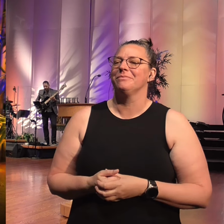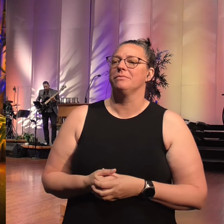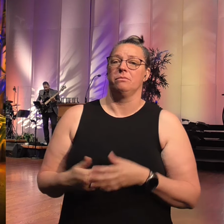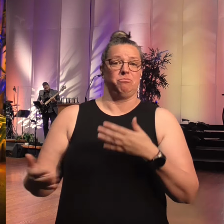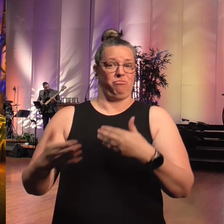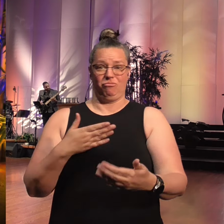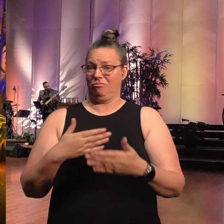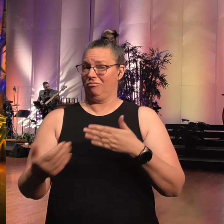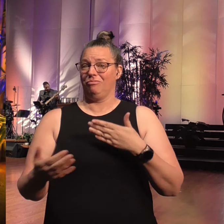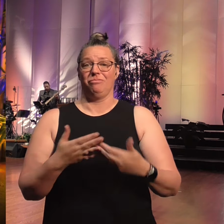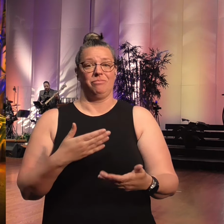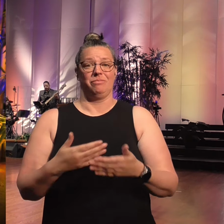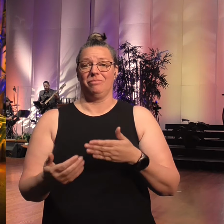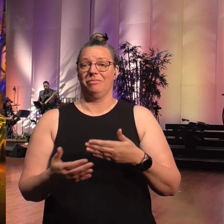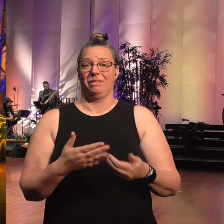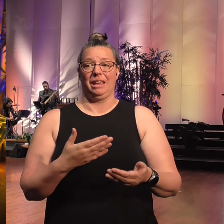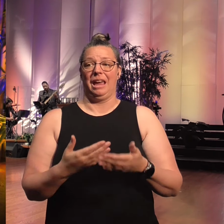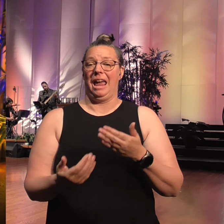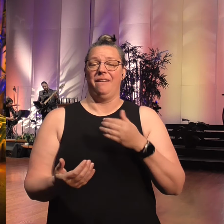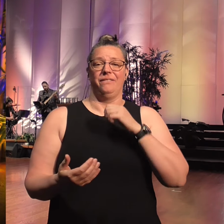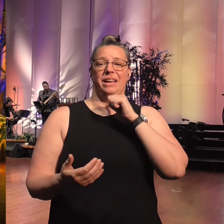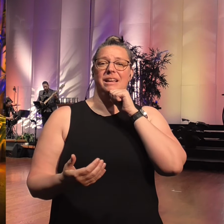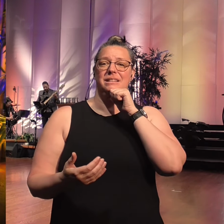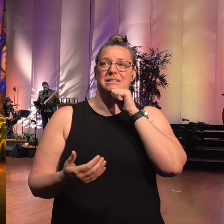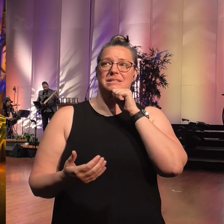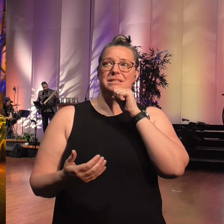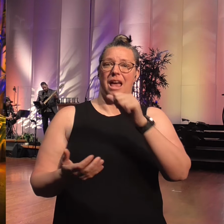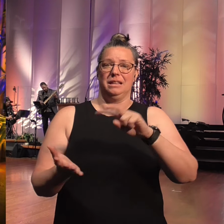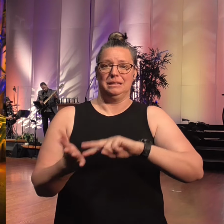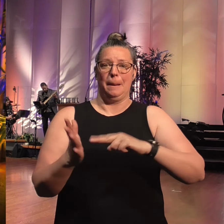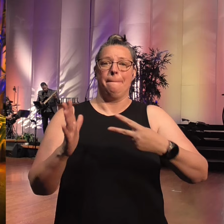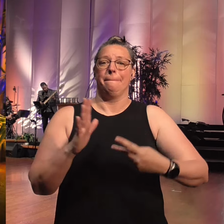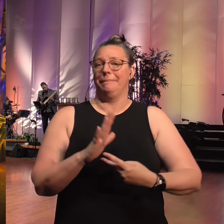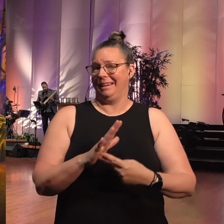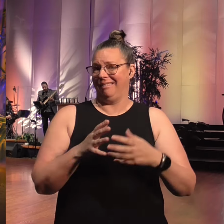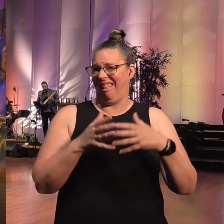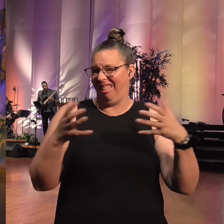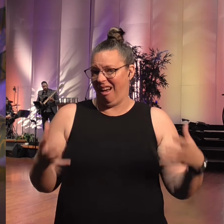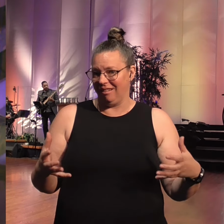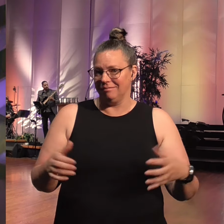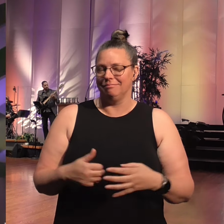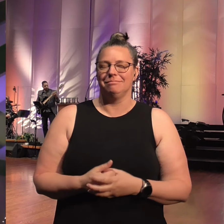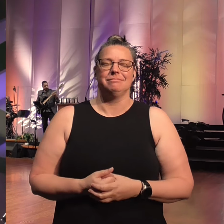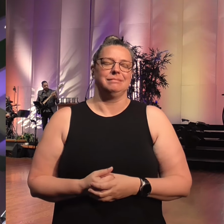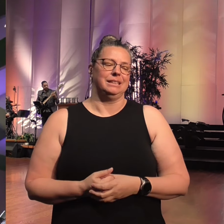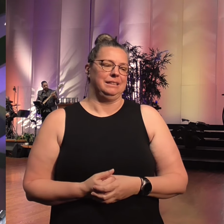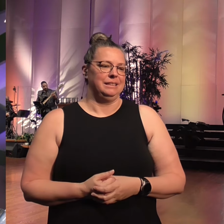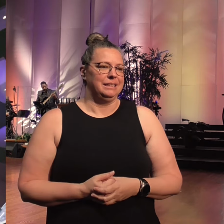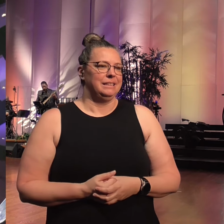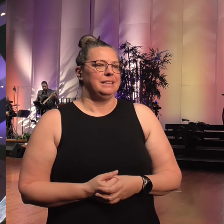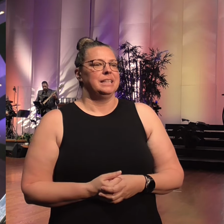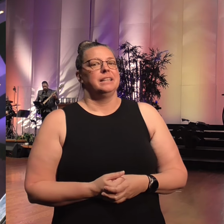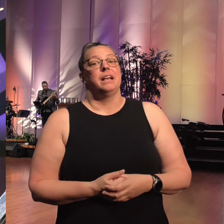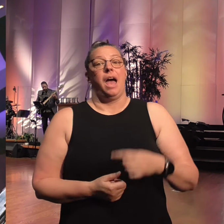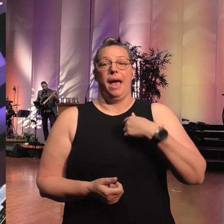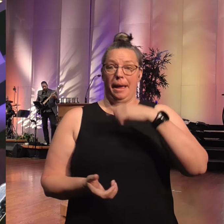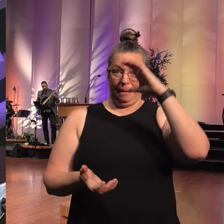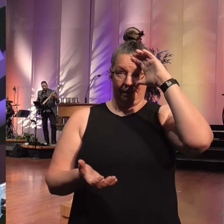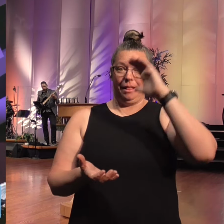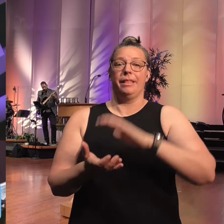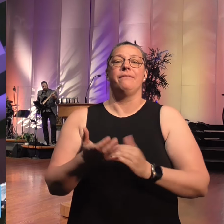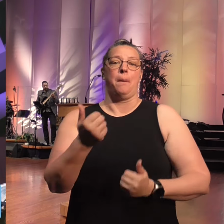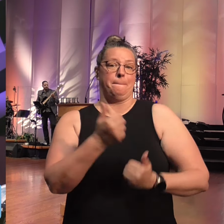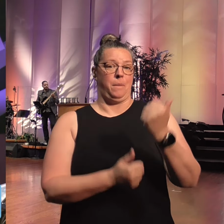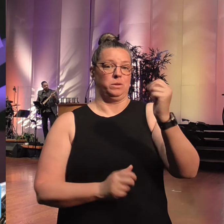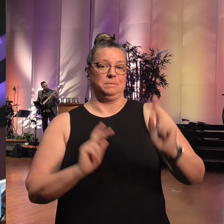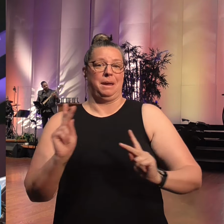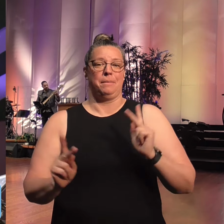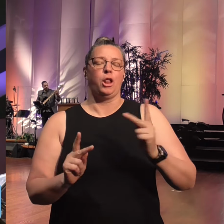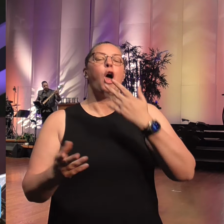Incluso si no suma mucho Creo que la mayoría de la gente se ve bien y la mayoría